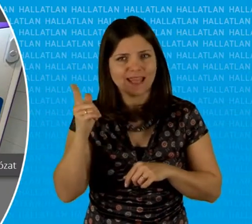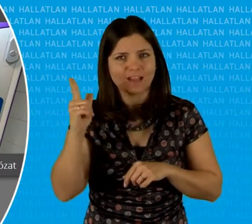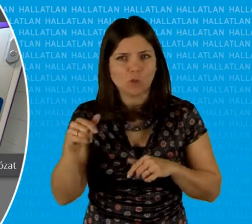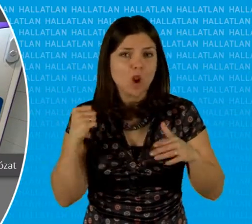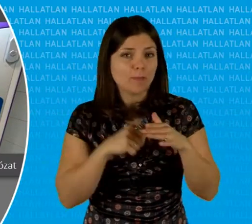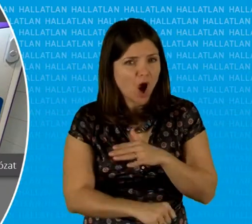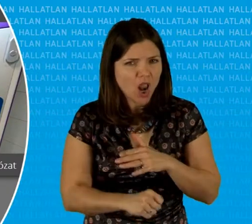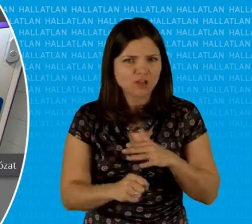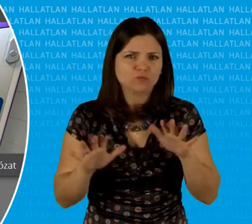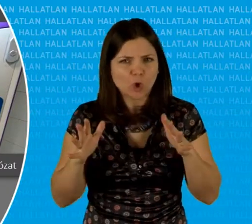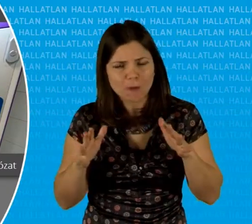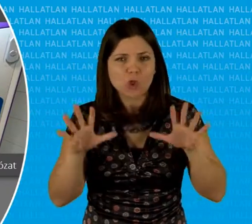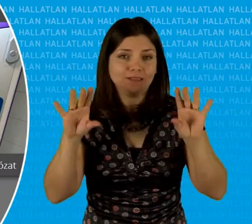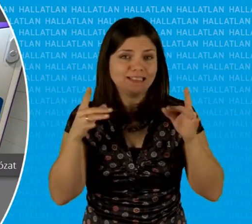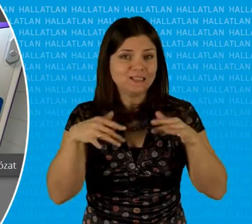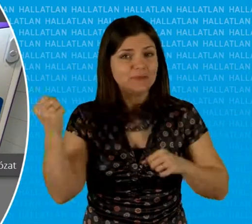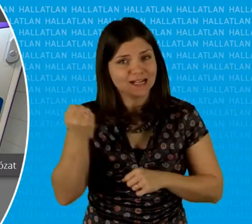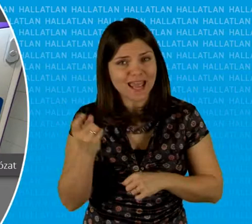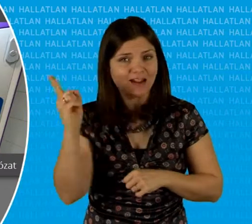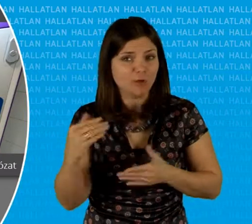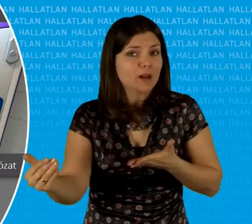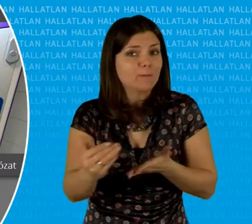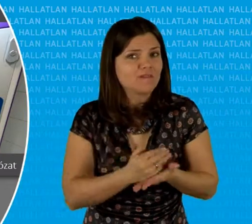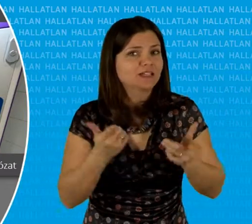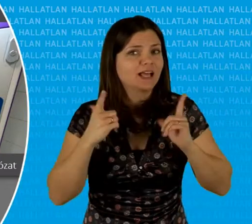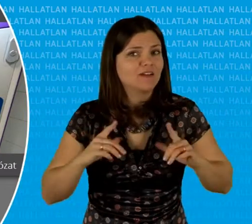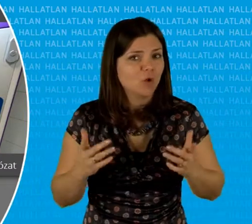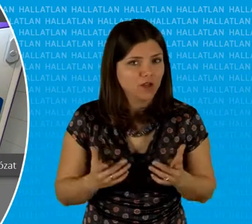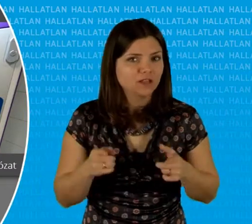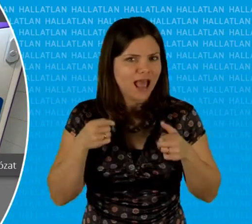néhány hónap alatt csaknem 10 milliárd forint bevételt gyűjtött.